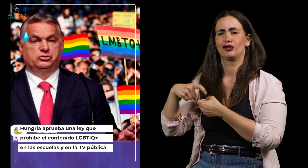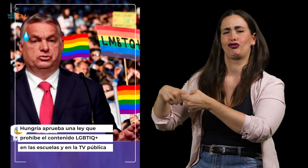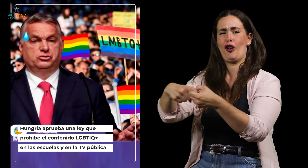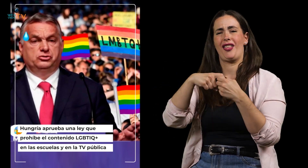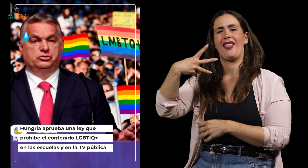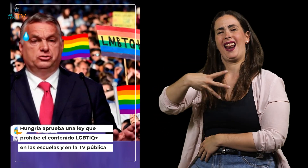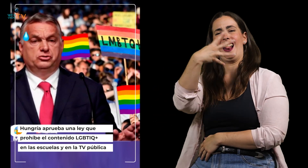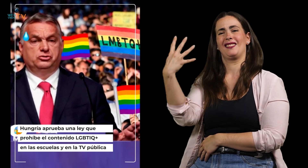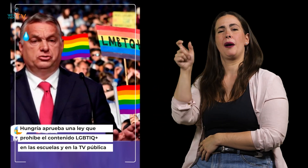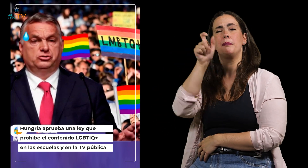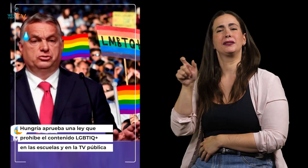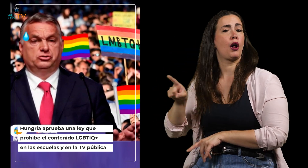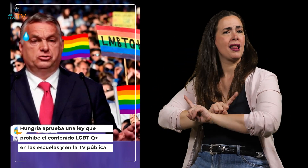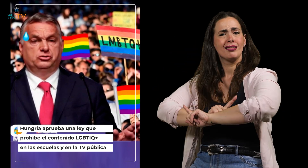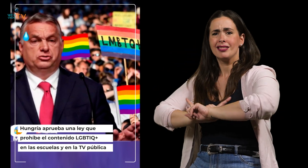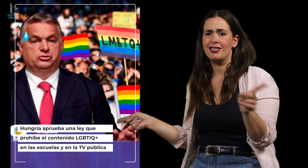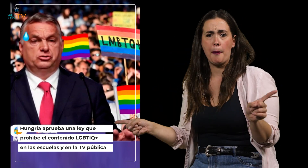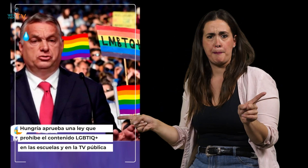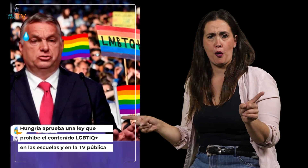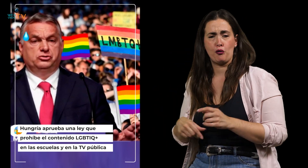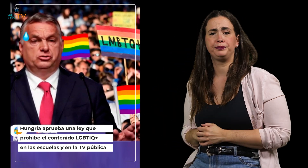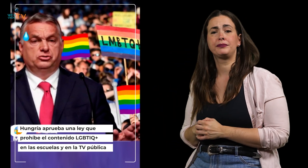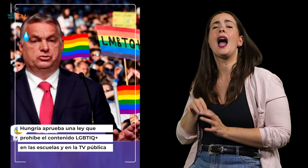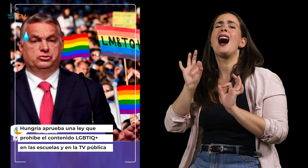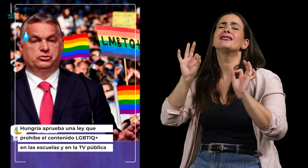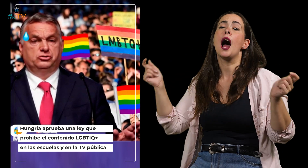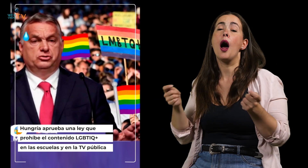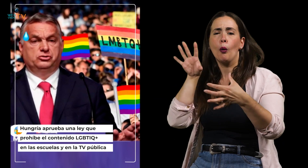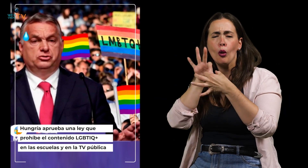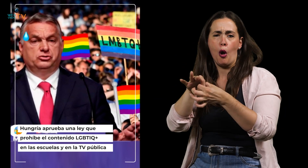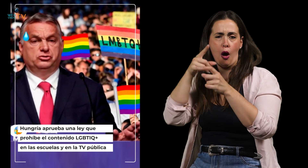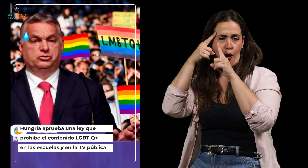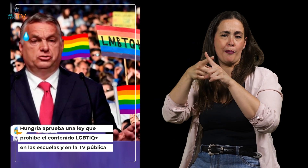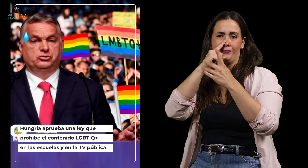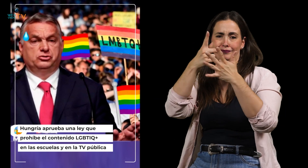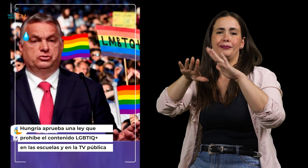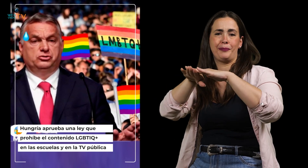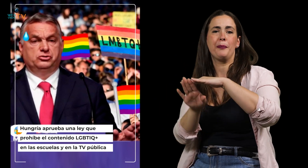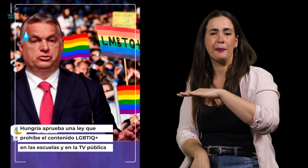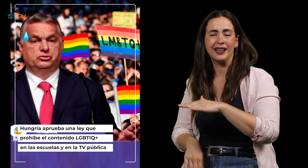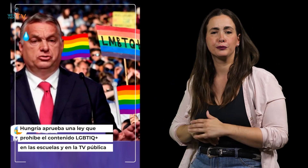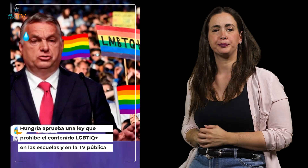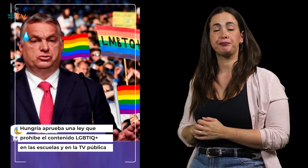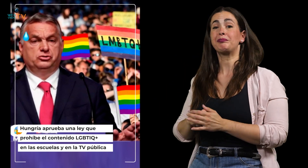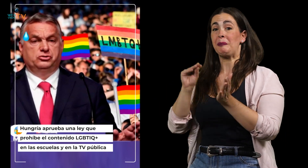publicar anuncios en solidaridad con las personas LGBTIQ+, si se considera que están dirigidos a menores de 18 años.